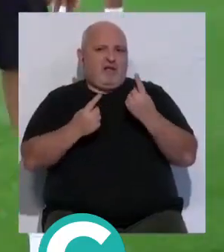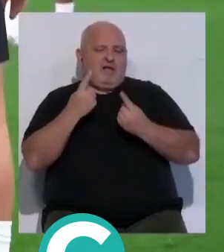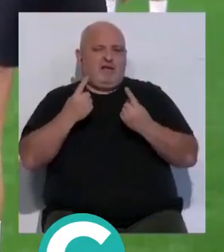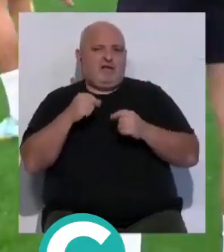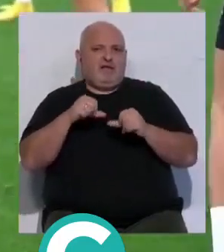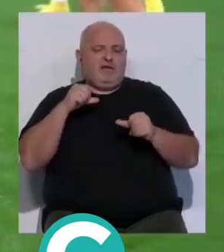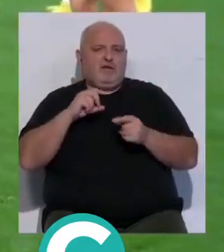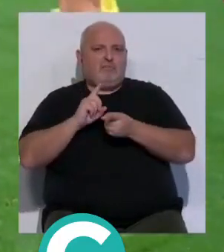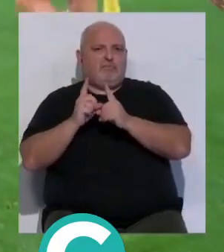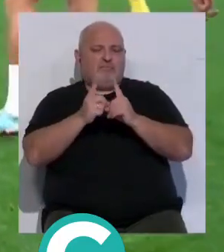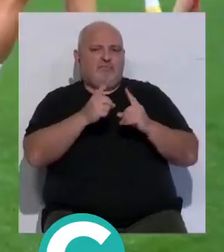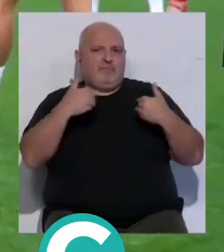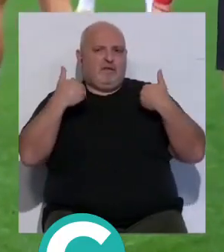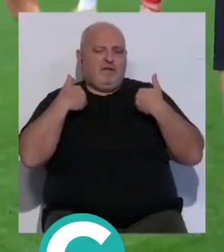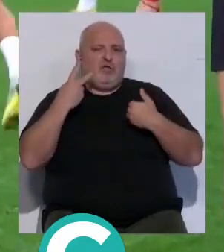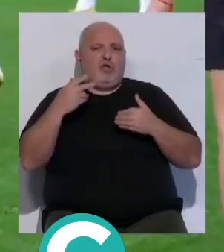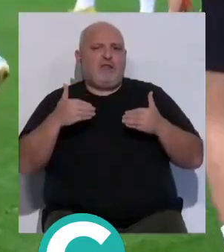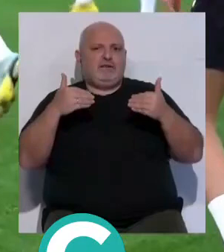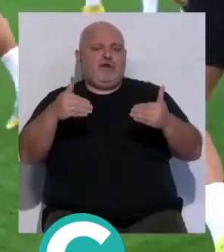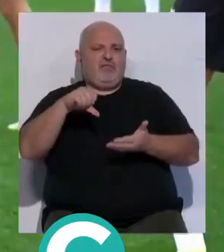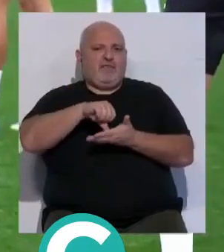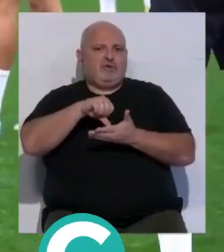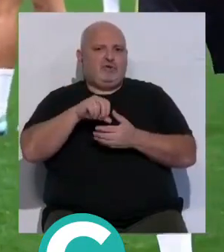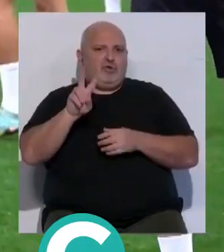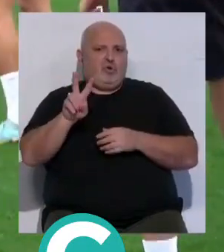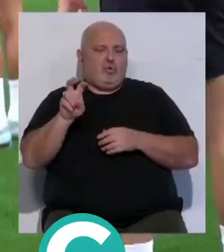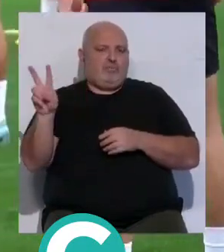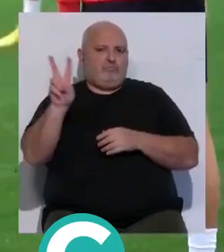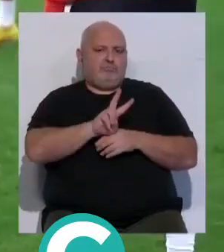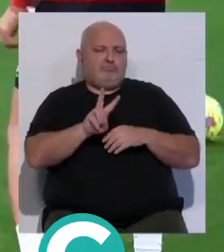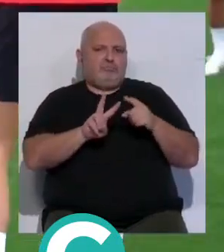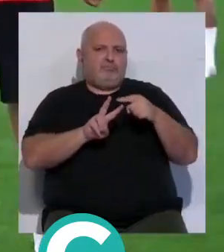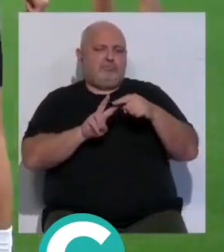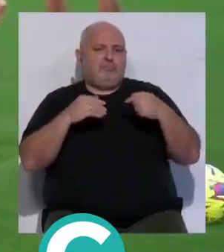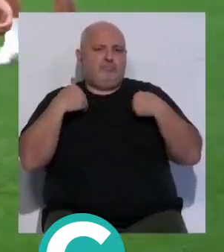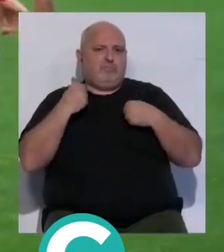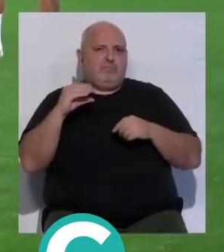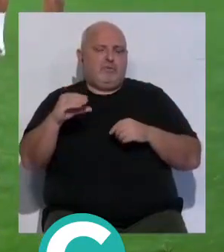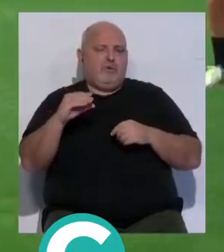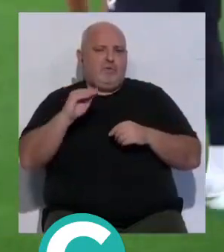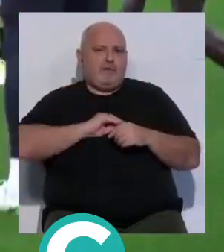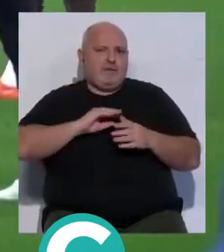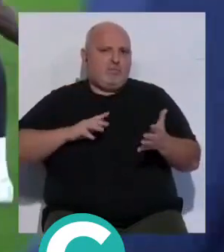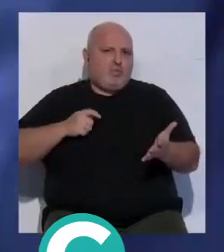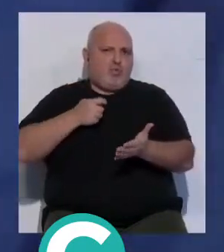Darwin Núñez dos delanteros centros que fueron traídos por una cantidad importante de dinero pero